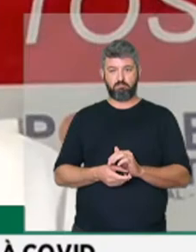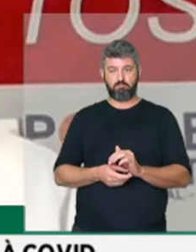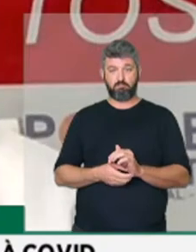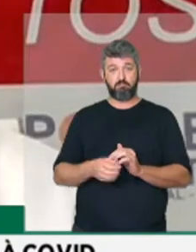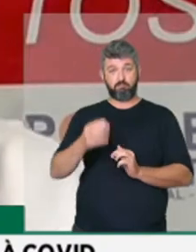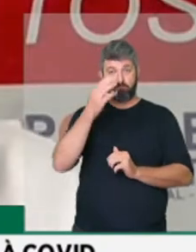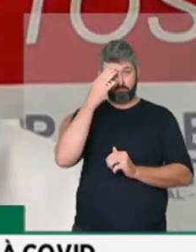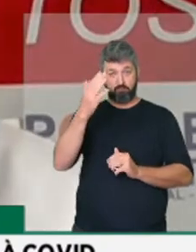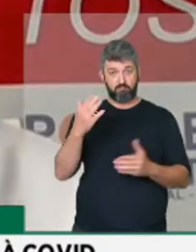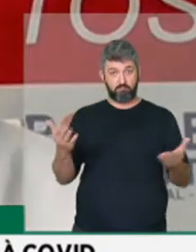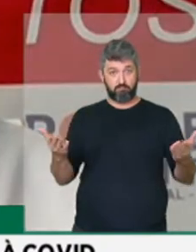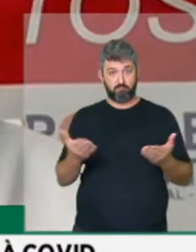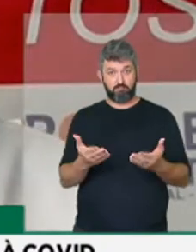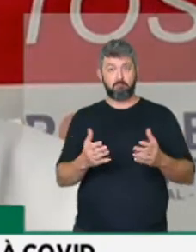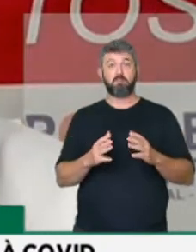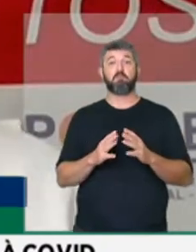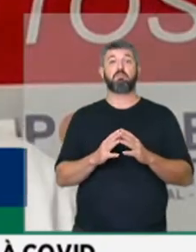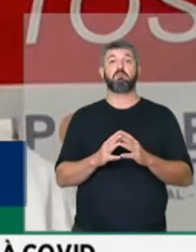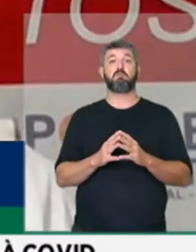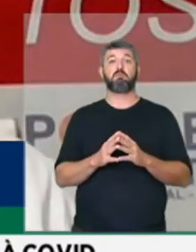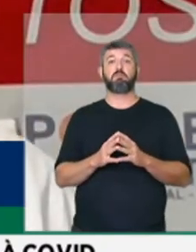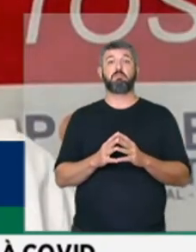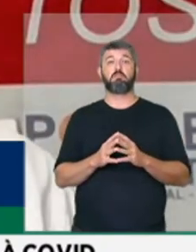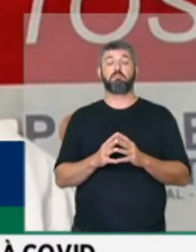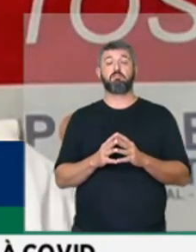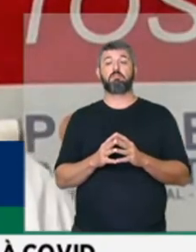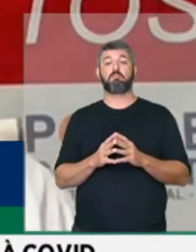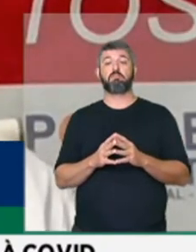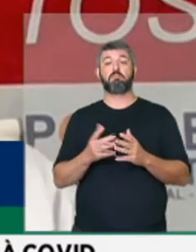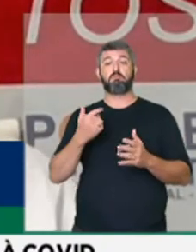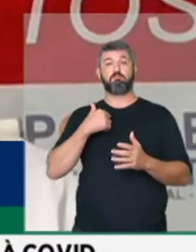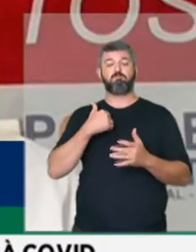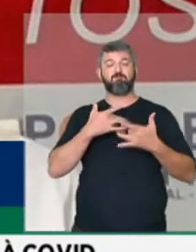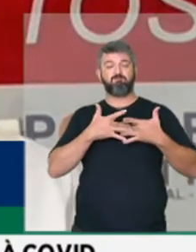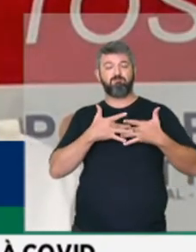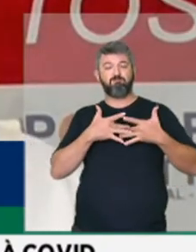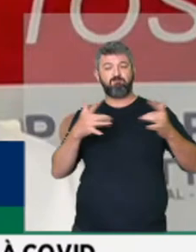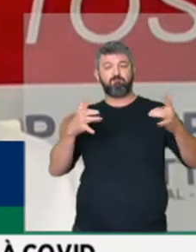SERVIDORES E FUNCIONÁRIOS DA... DA CAIXA ECONÔMICA FEDERAL. SÃO MEUS COLEGAS EU SOU FUNCIONÁRIO DO BANCO DO